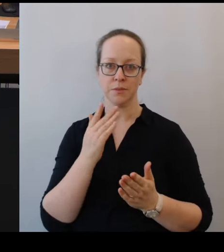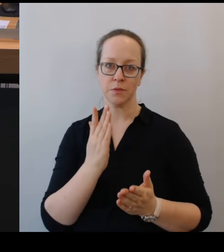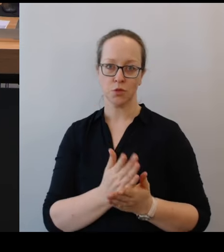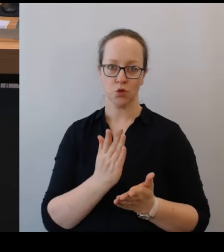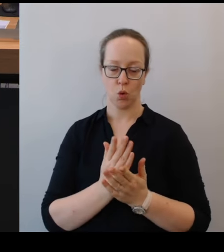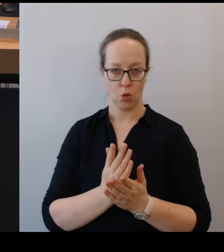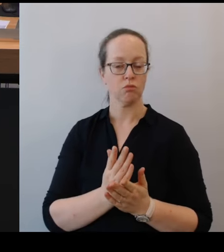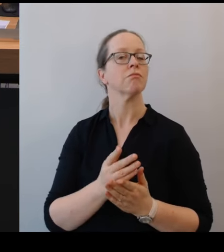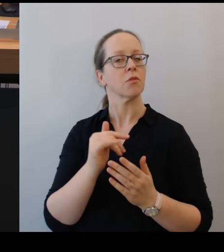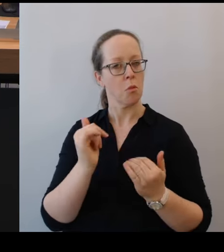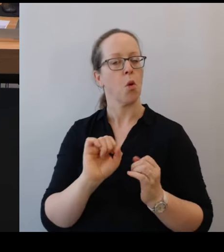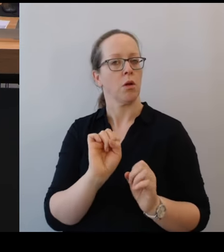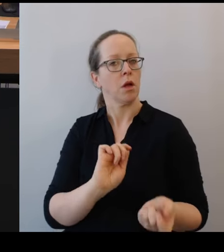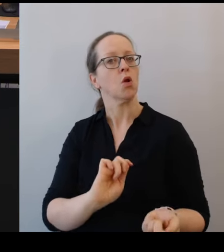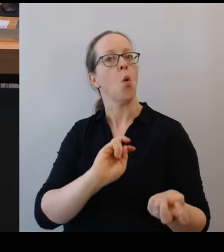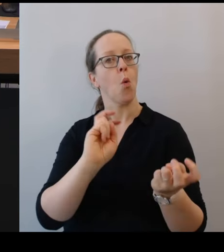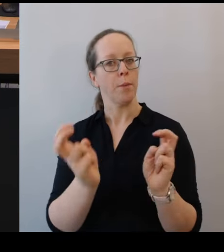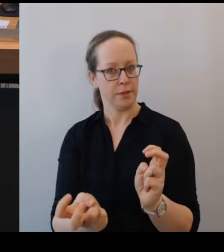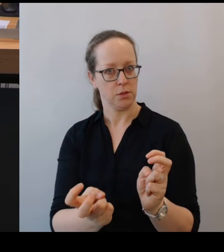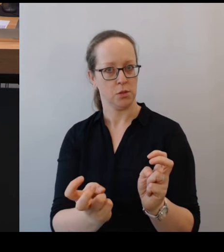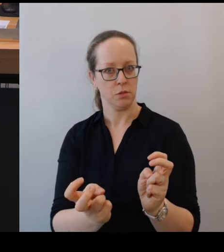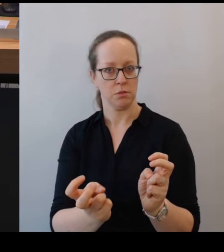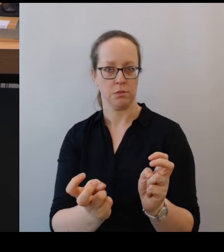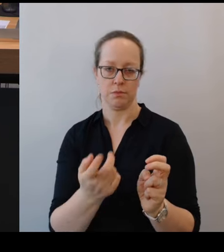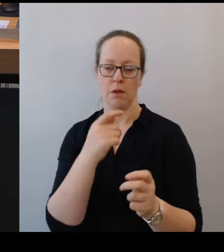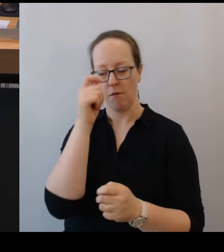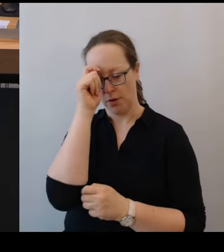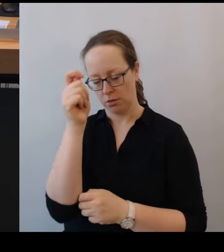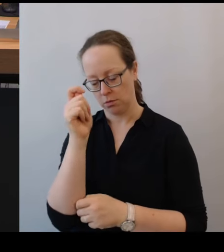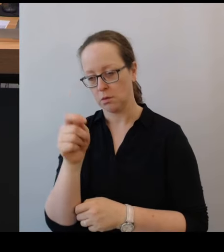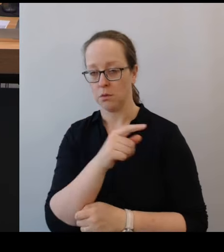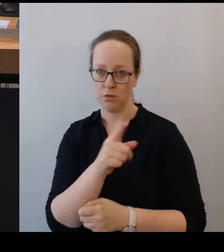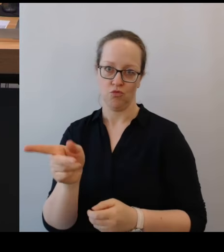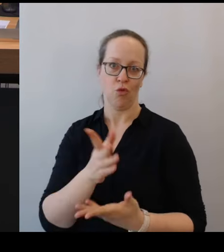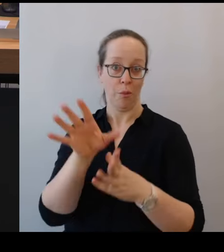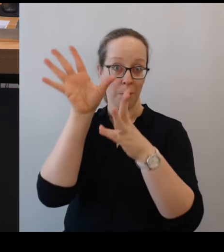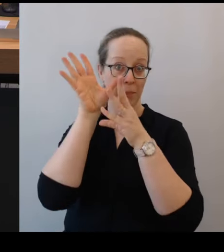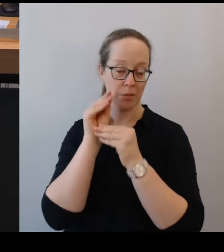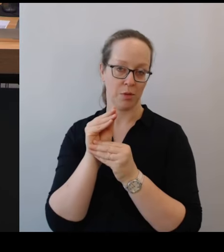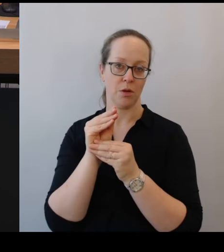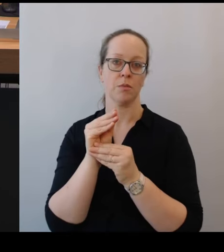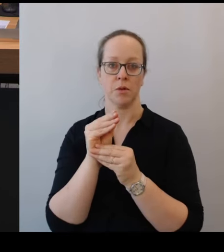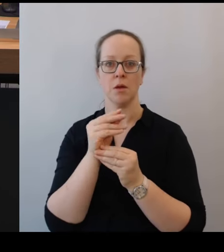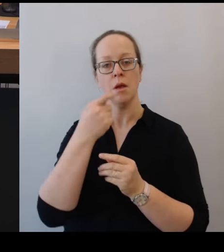Sie haben es gesehen, wie schwer es ist, mehr Menschen in Berlin in Ausbildung zu bekommen. Deswegen hat auch die Senatorin für sich selber